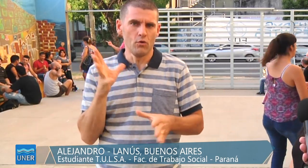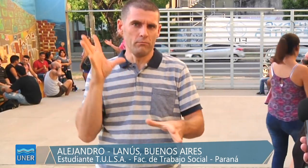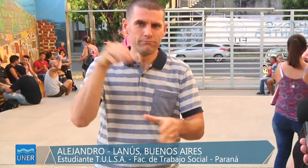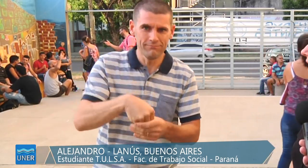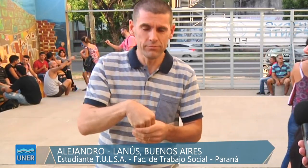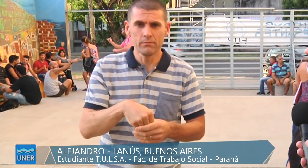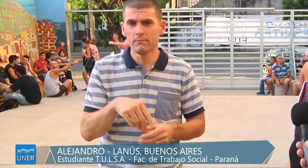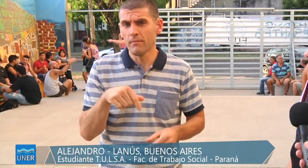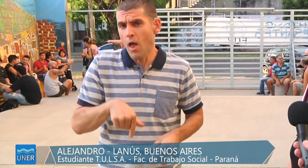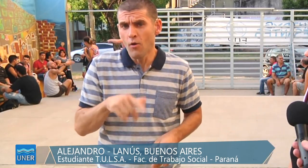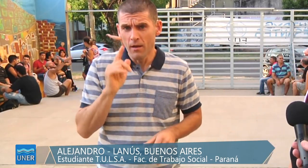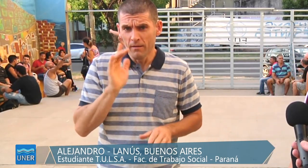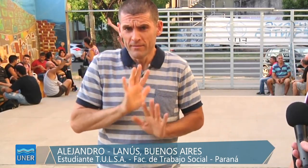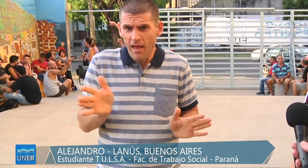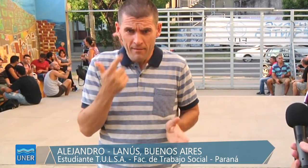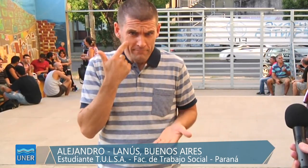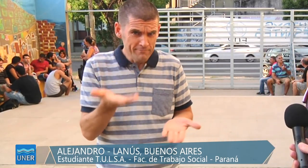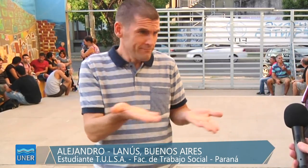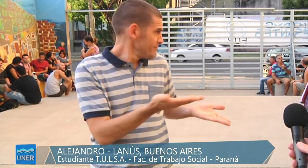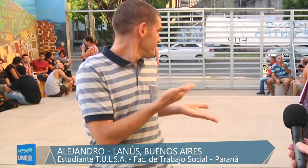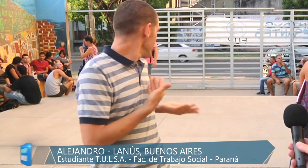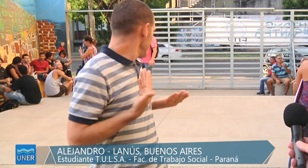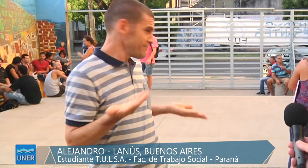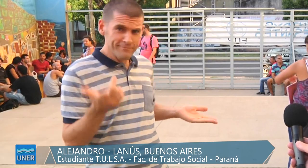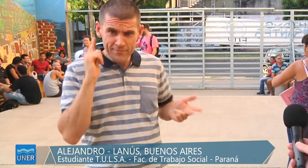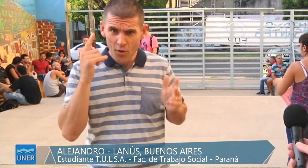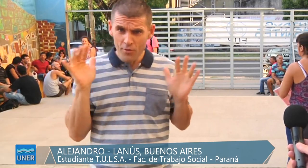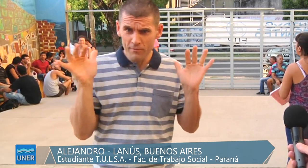los sordos pudieramos participar. Ahora ya está, ustedes pueden ver los sordos ya han